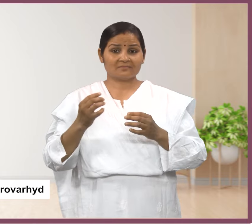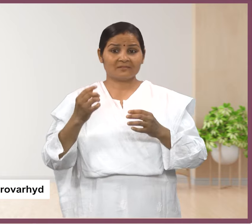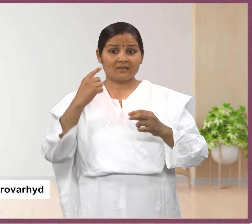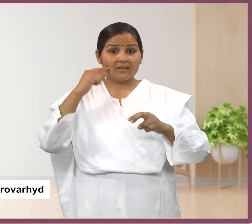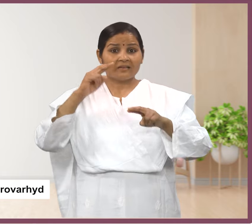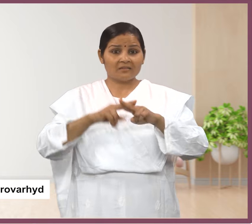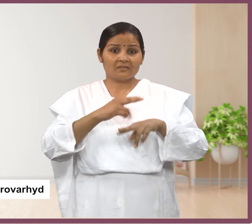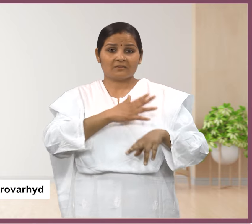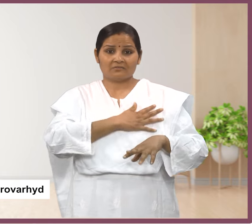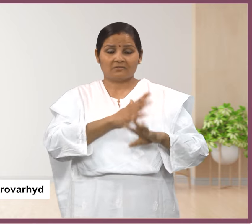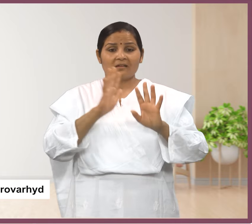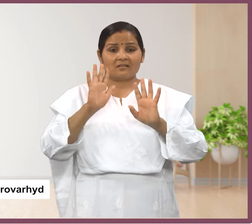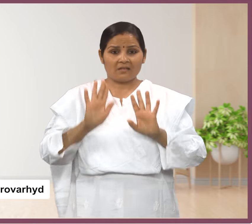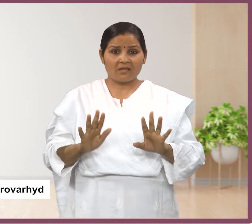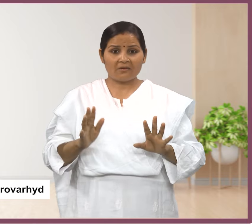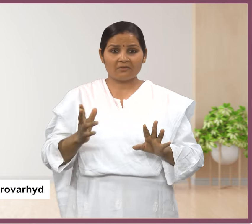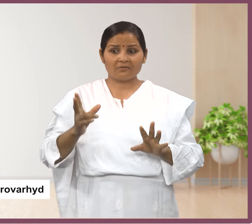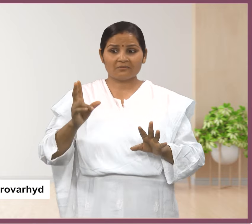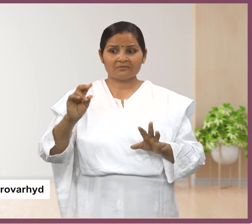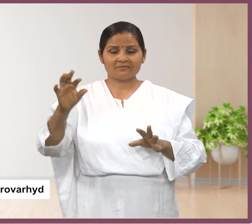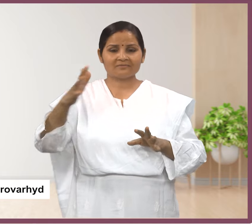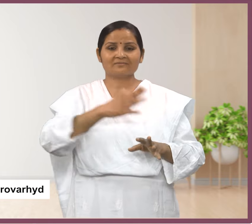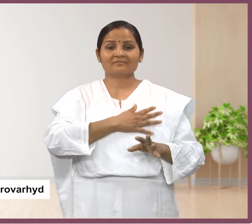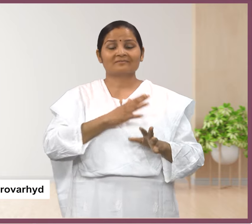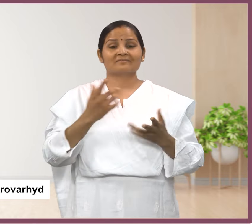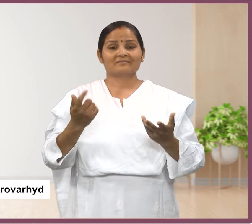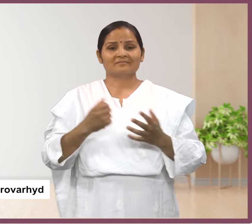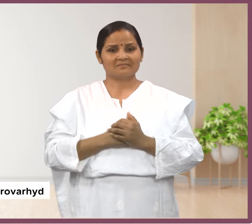ఈ కథ మనకు ఏమి నేర్పిస్తుందంటె